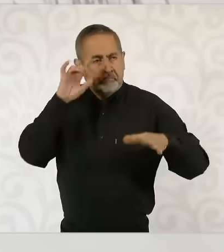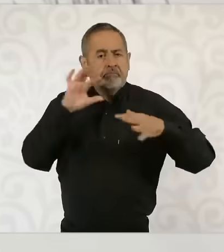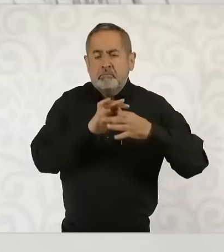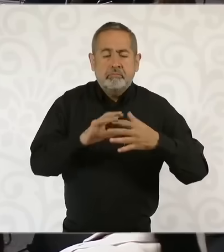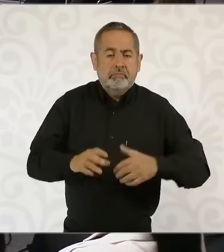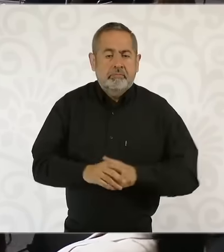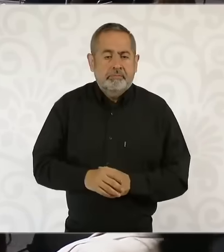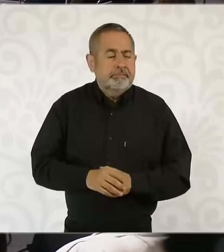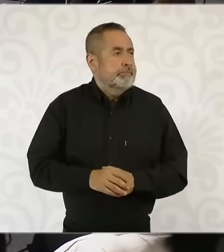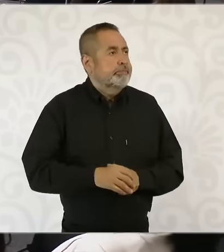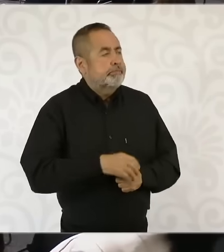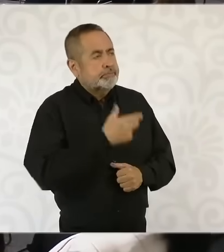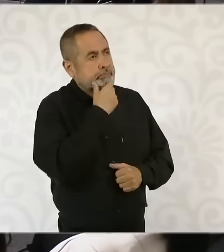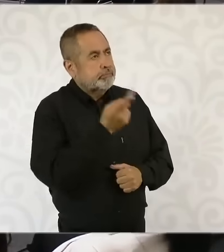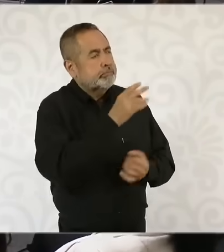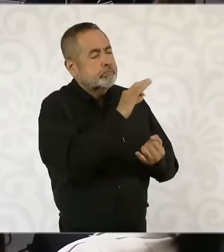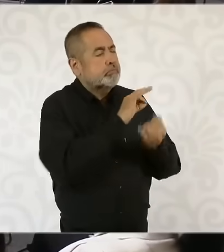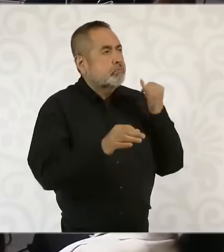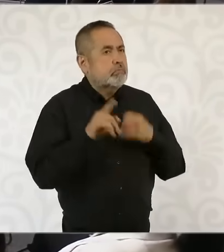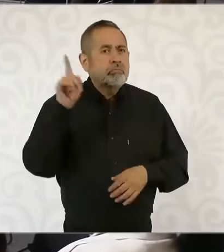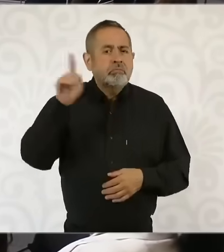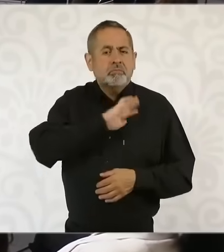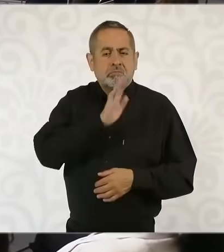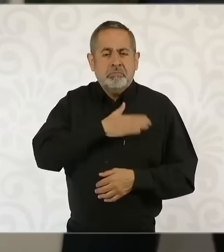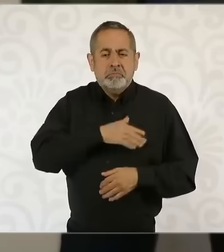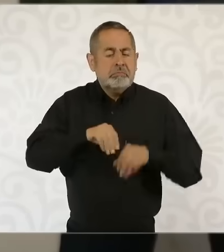Finalmente, presidenta, medios españoles han reportado que Iberdrola tiene la intención